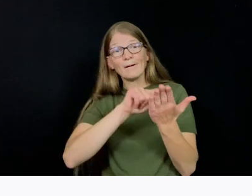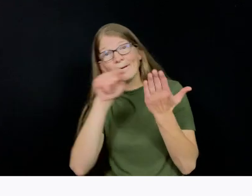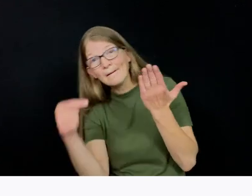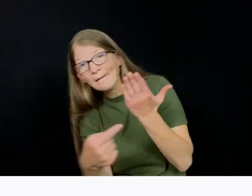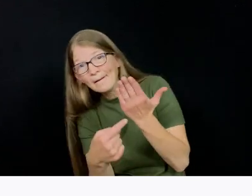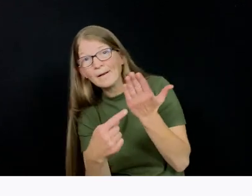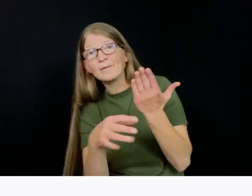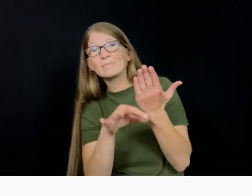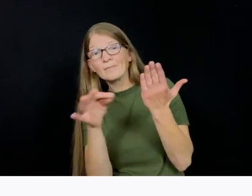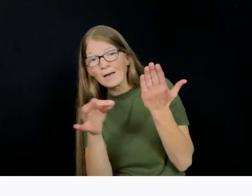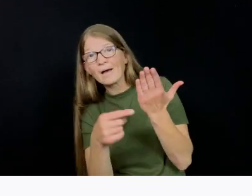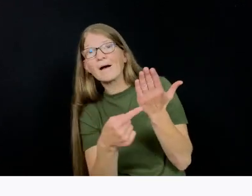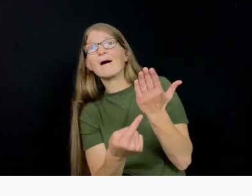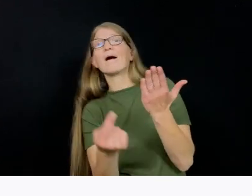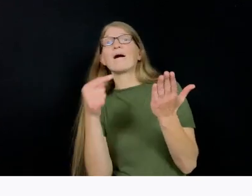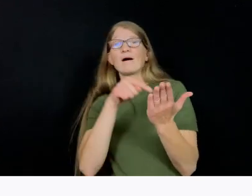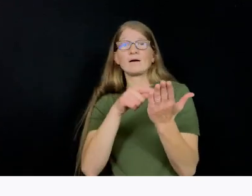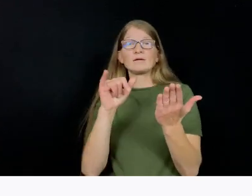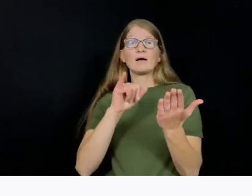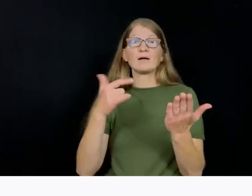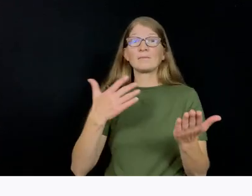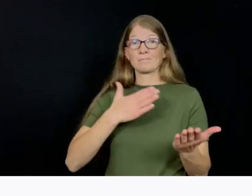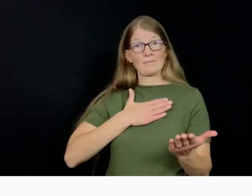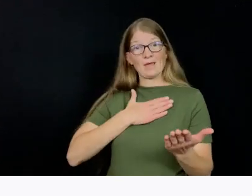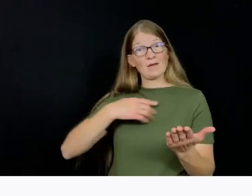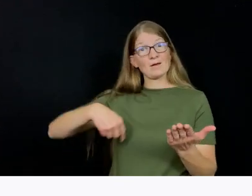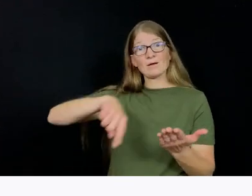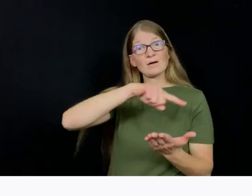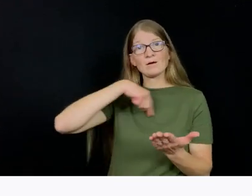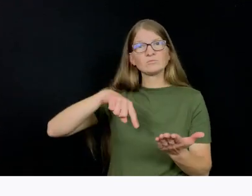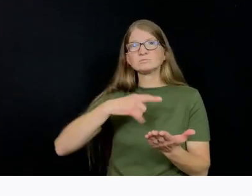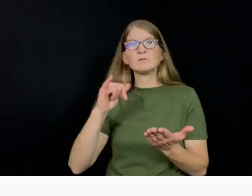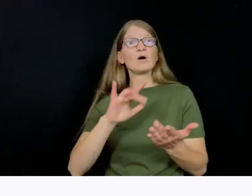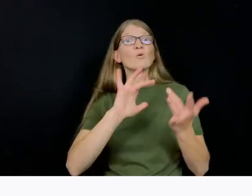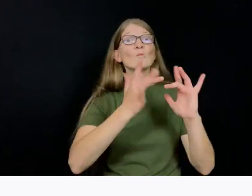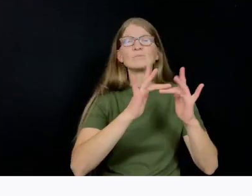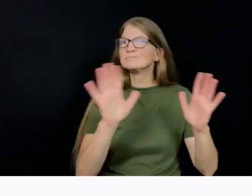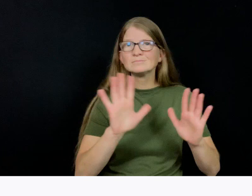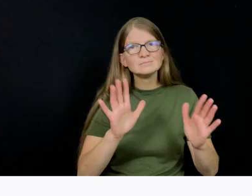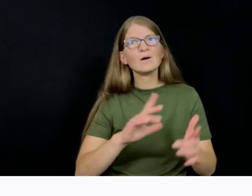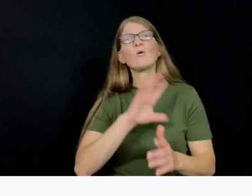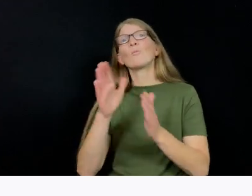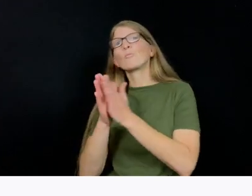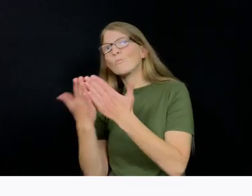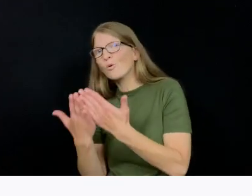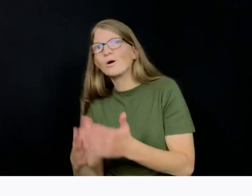بل يحتوي على صور وأماكن وكتب ومنتجات وشوارع ومباني ومقاطع فيديو وغيرها الكثير